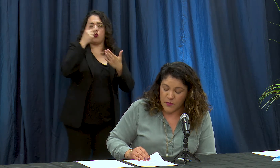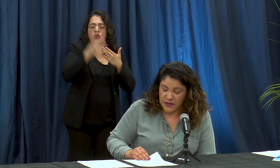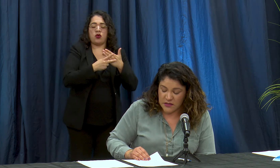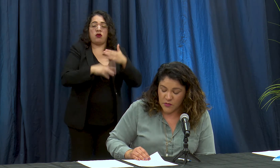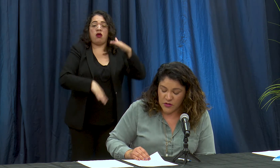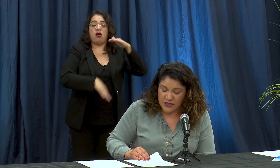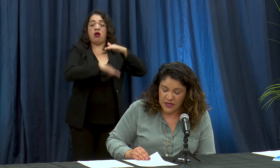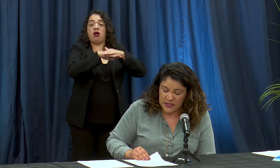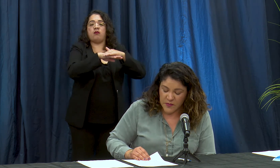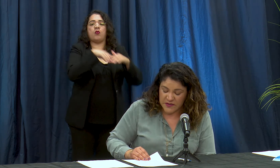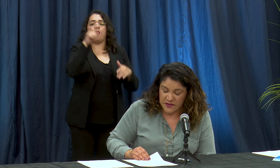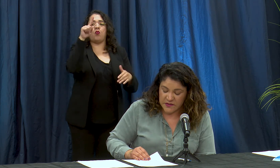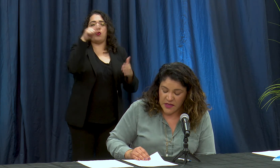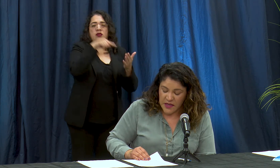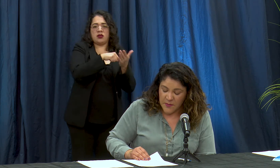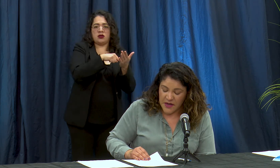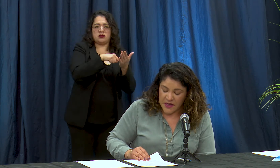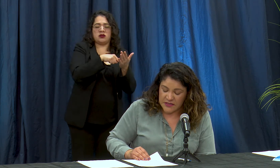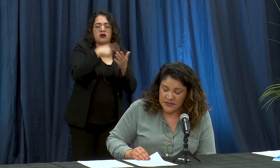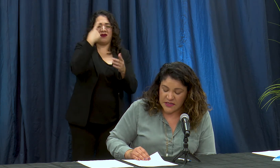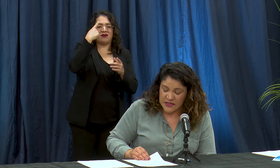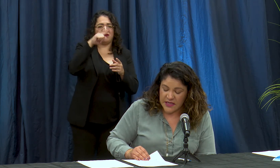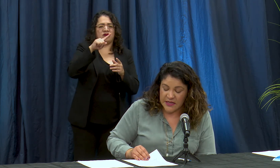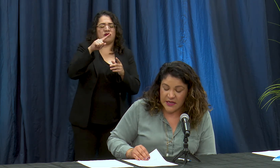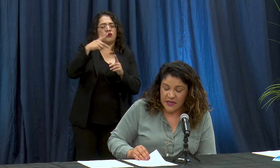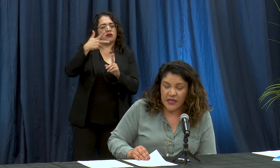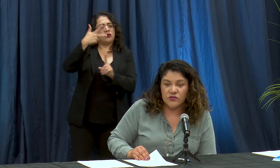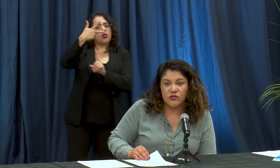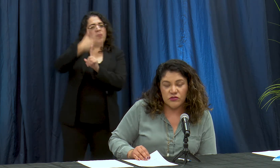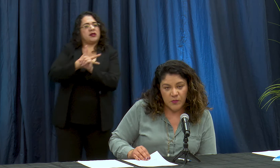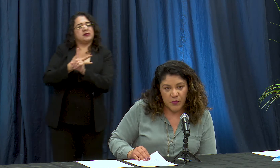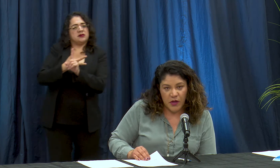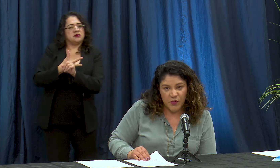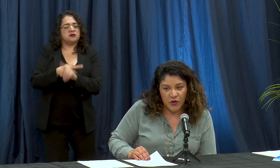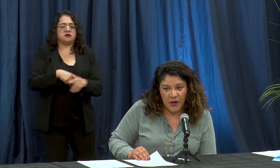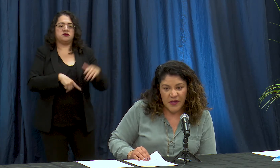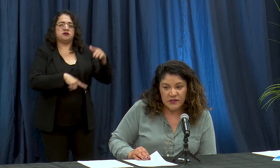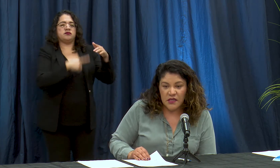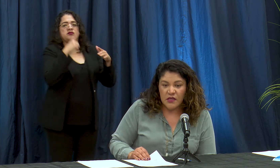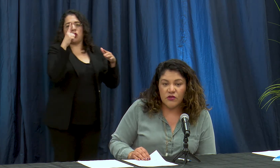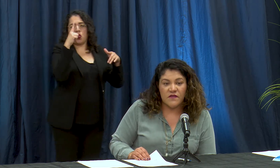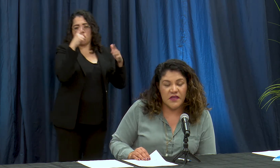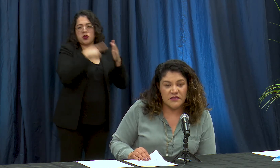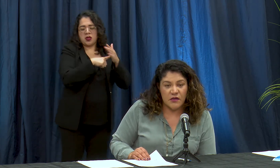máximo de tres meses para asistencia de alquiler estos programas todavía están